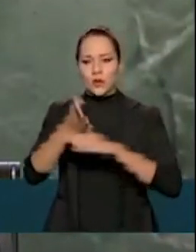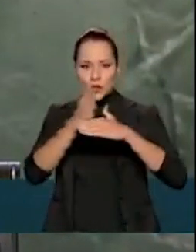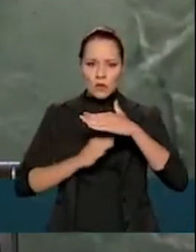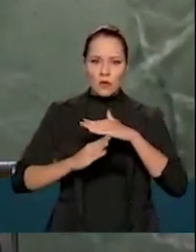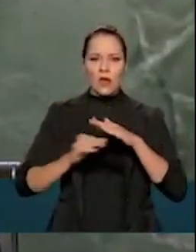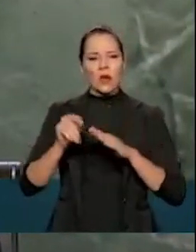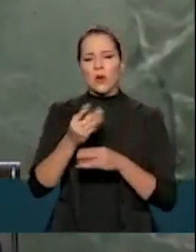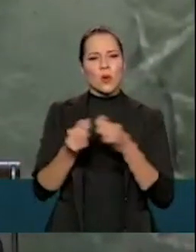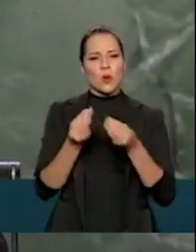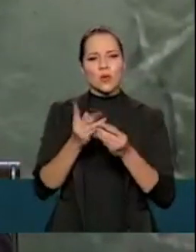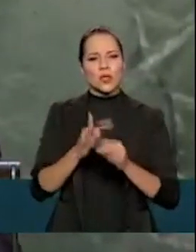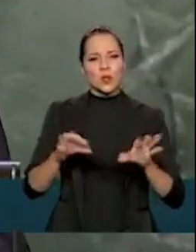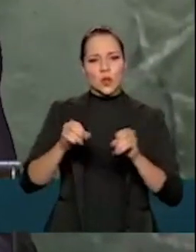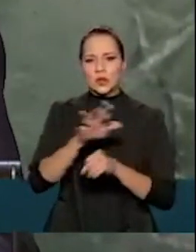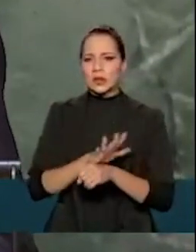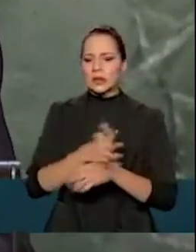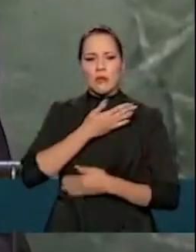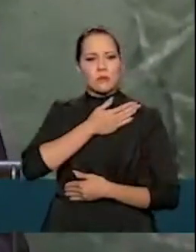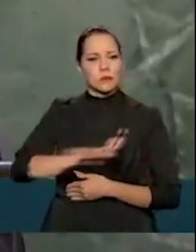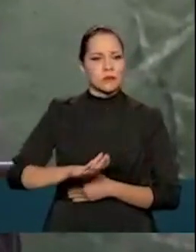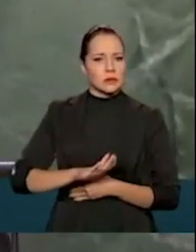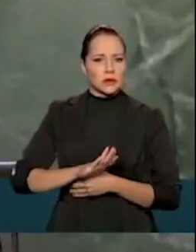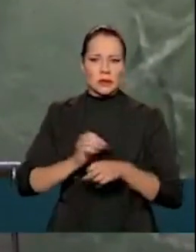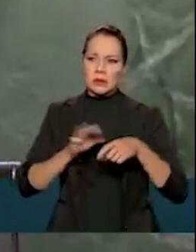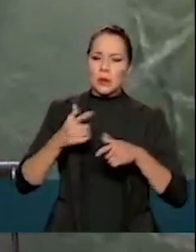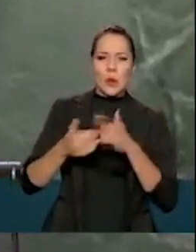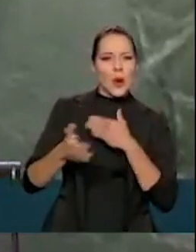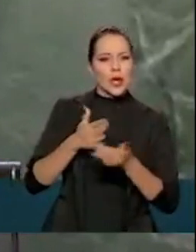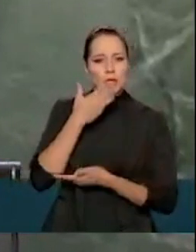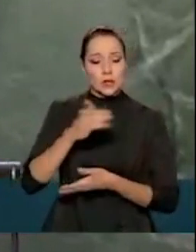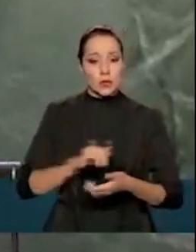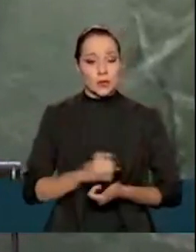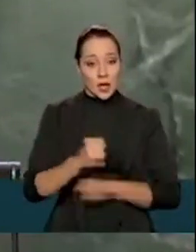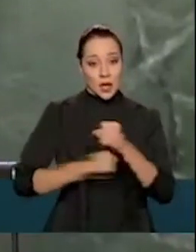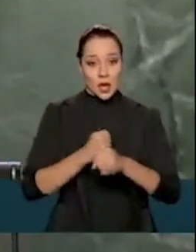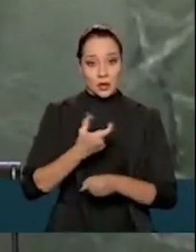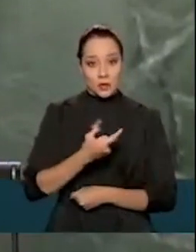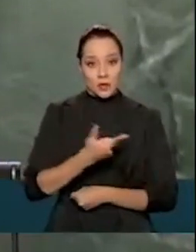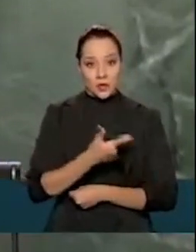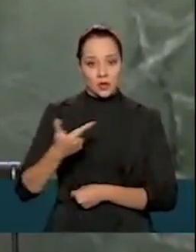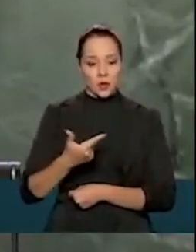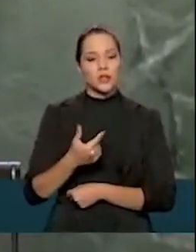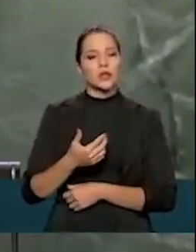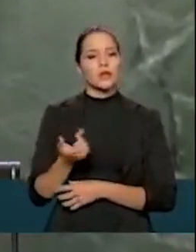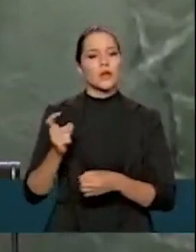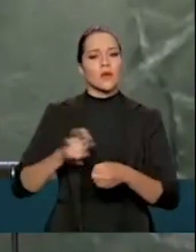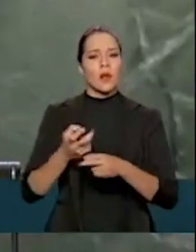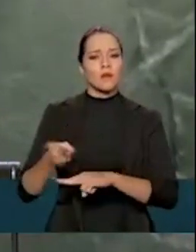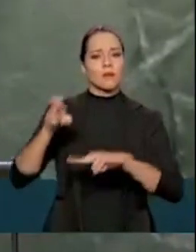terrorismo em todas as suas formas em 2022 Voltaremos a ocupar uma cadeira no Conselho